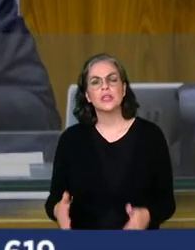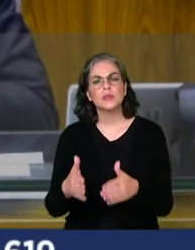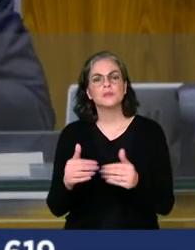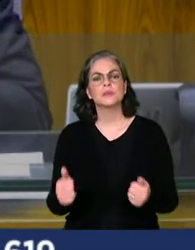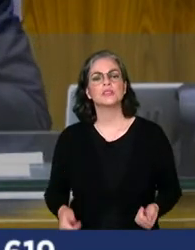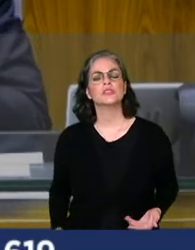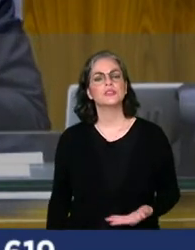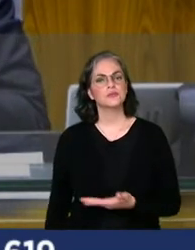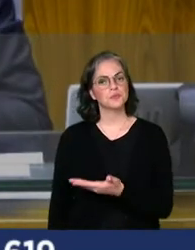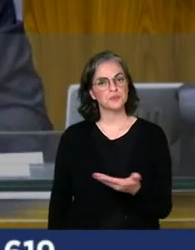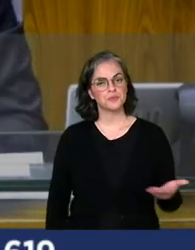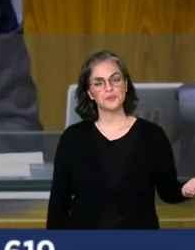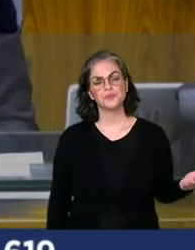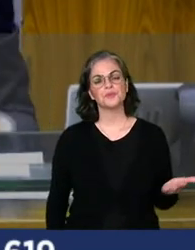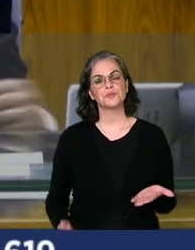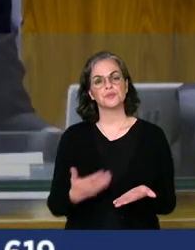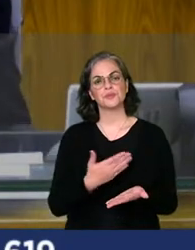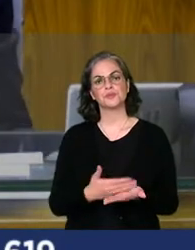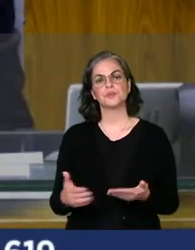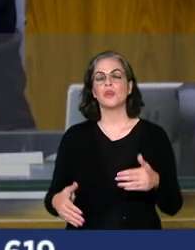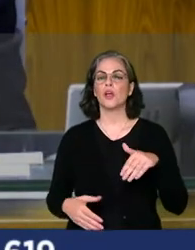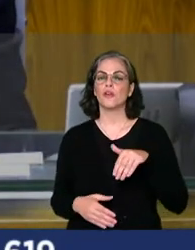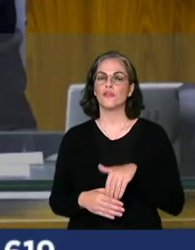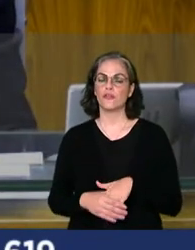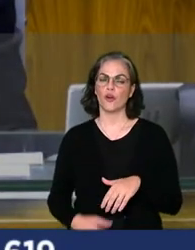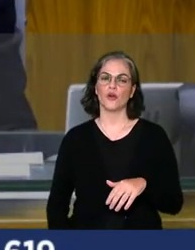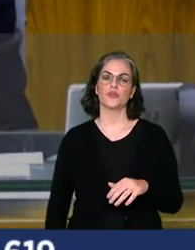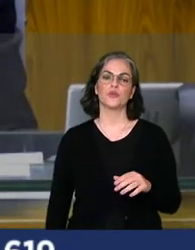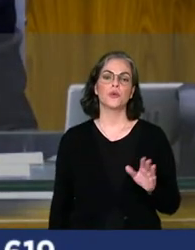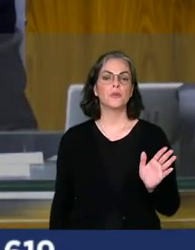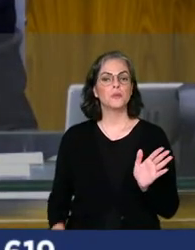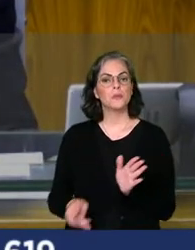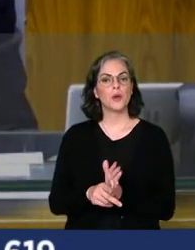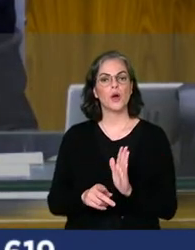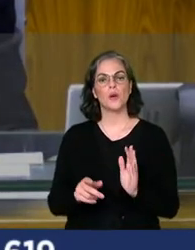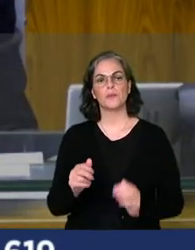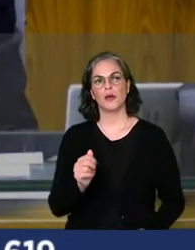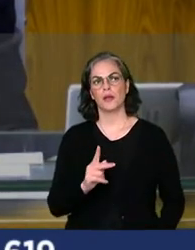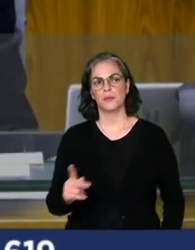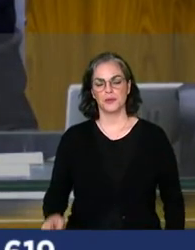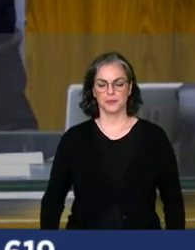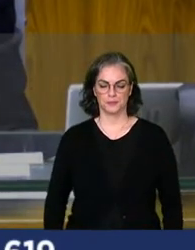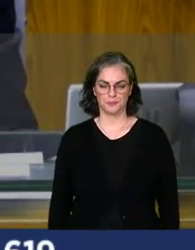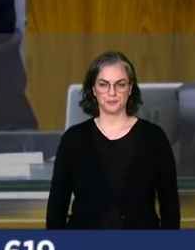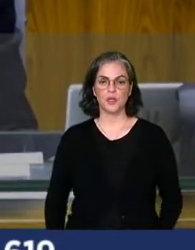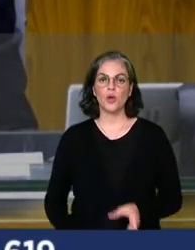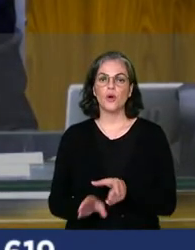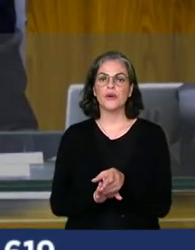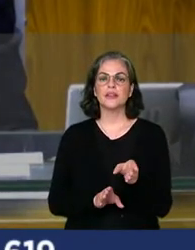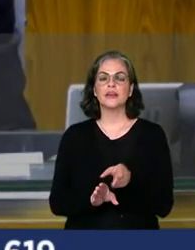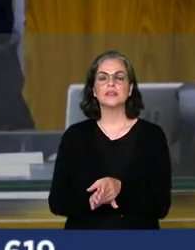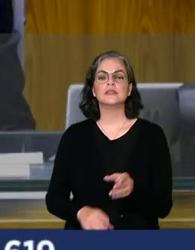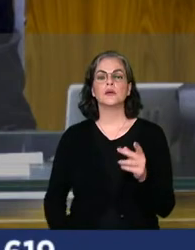RESALVADO O PL. A PRESIDÊNCIA SOLICITA AS SENHORAS DEPUTADAS E SENHORES DEPUTADOS QUE REGISTREM O VOTO NO INFOLEG PARLAMENTAR MENTE ESTÁ INICIADA A VOTAÇÃO. COMO